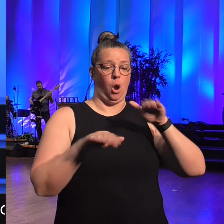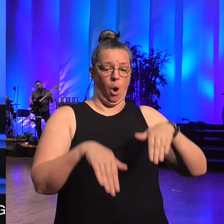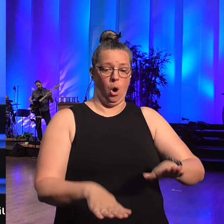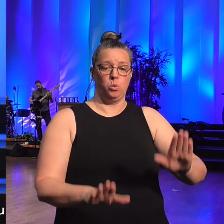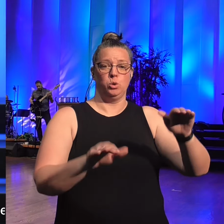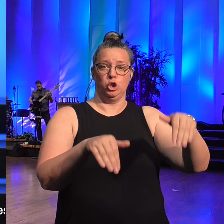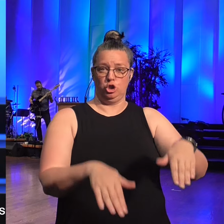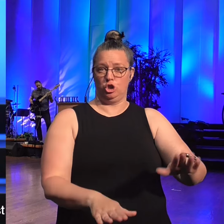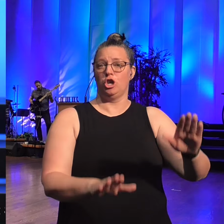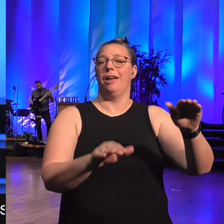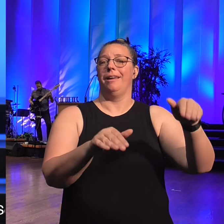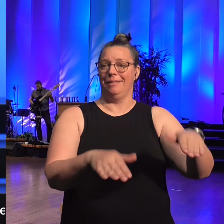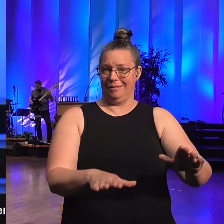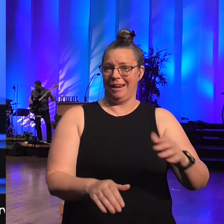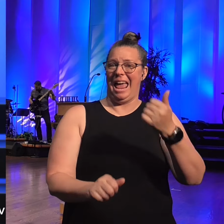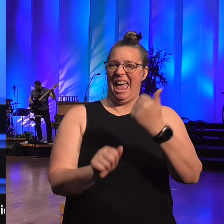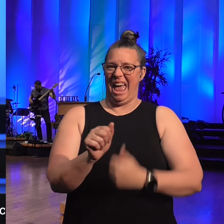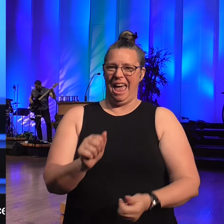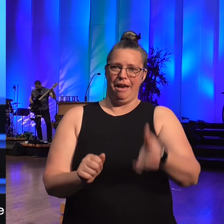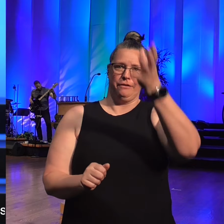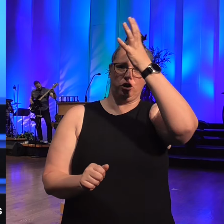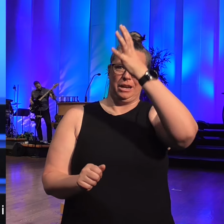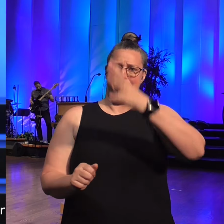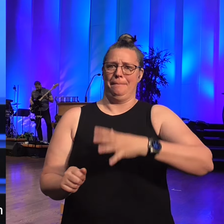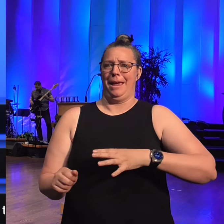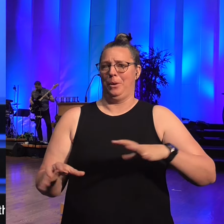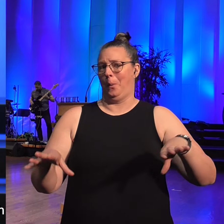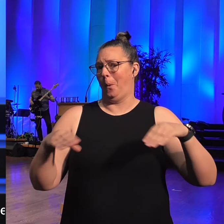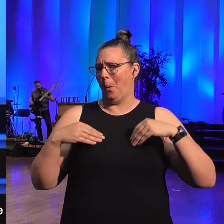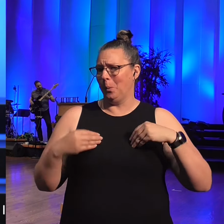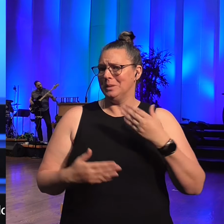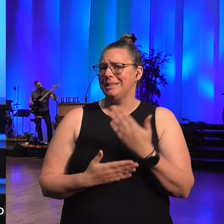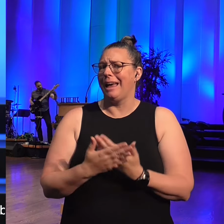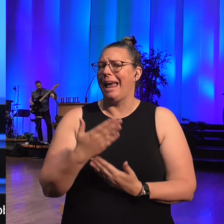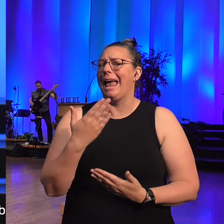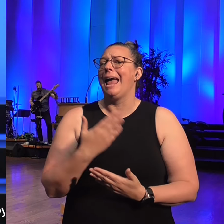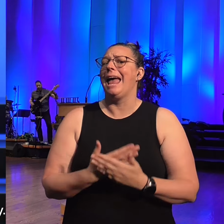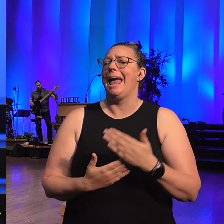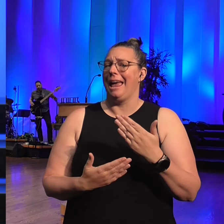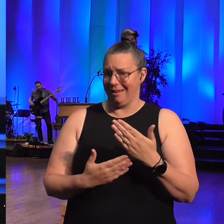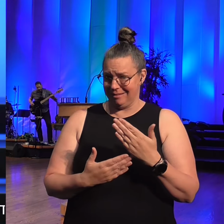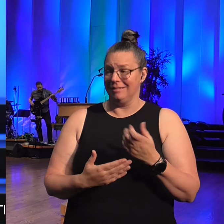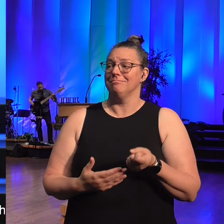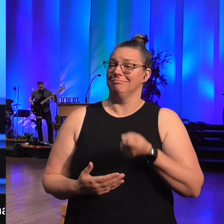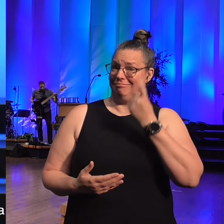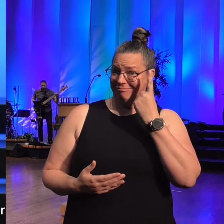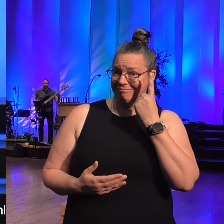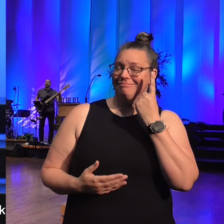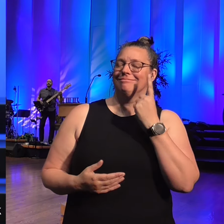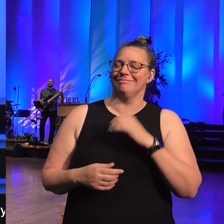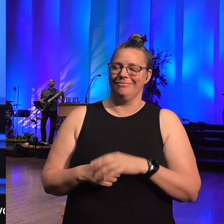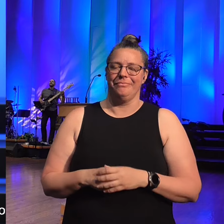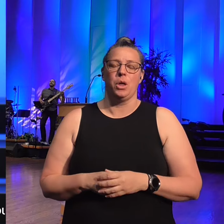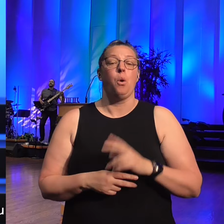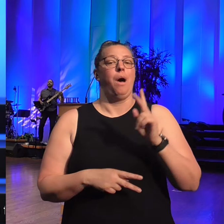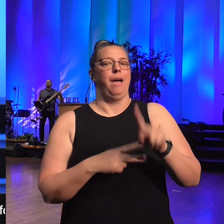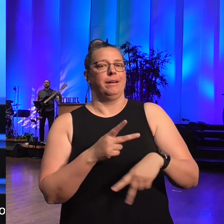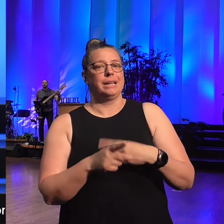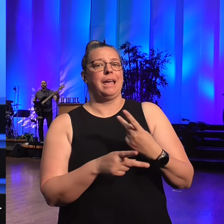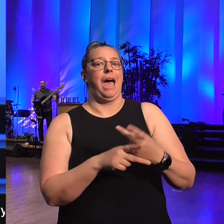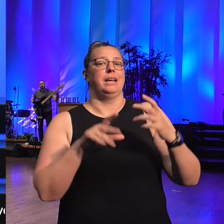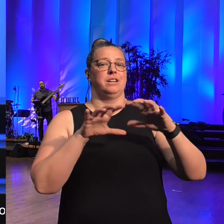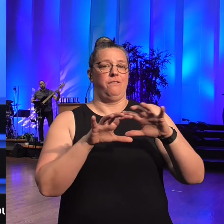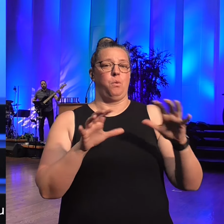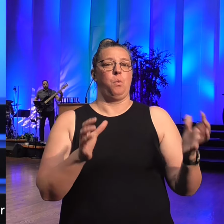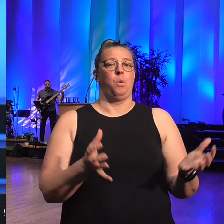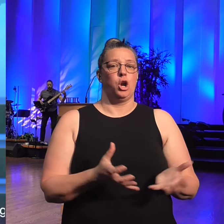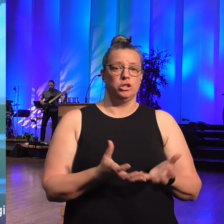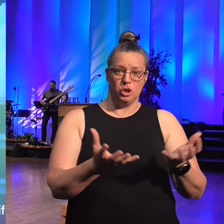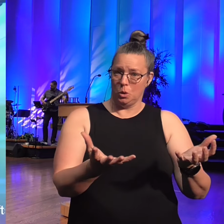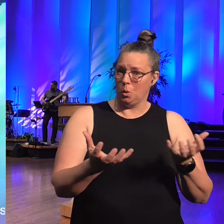cada hombre sostenga su propia [Música] mano bebé ¿Qué tipo de mundo quieres